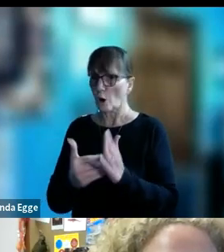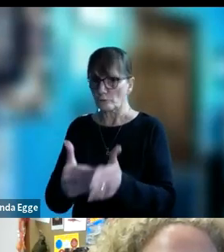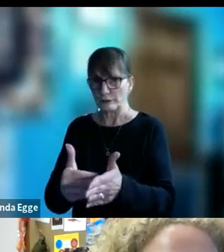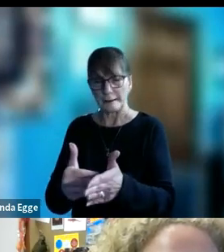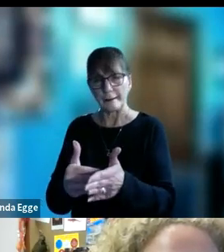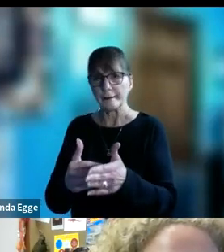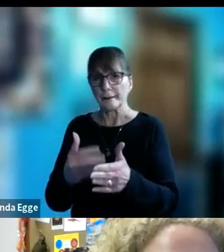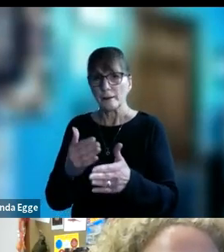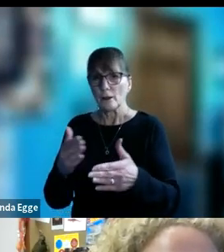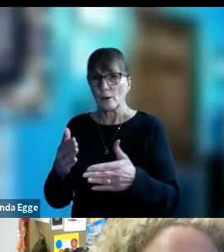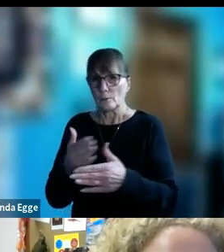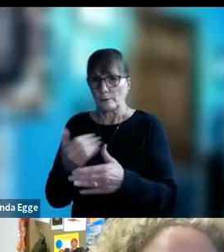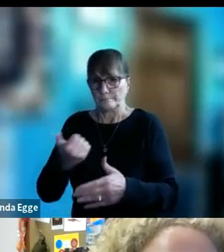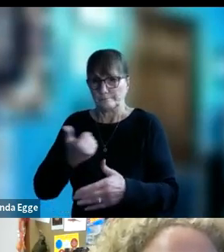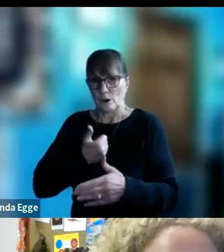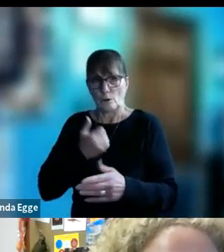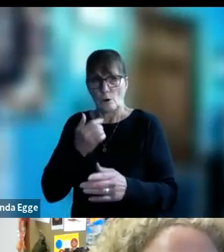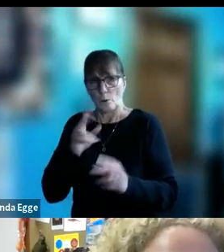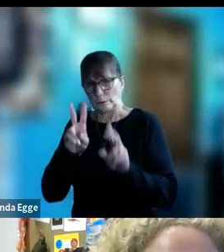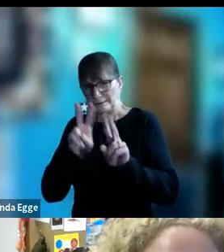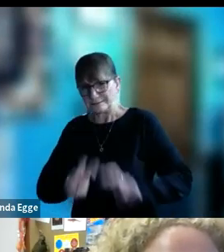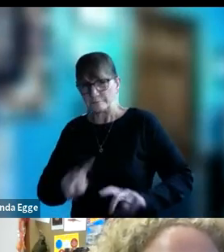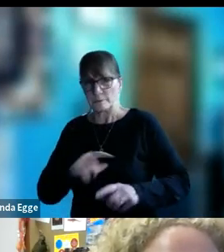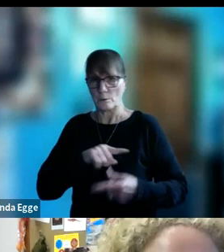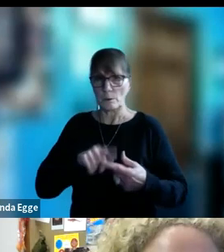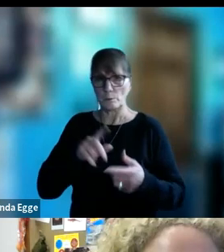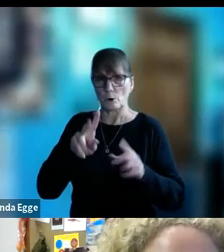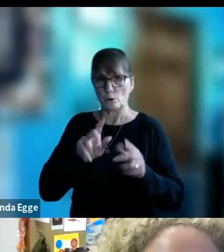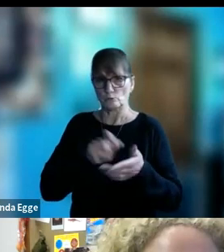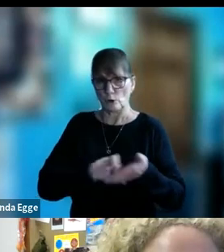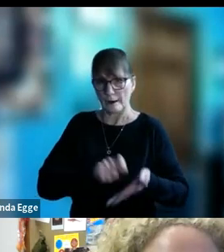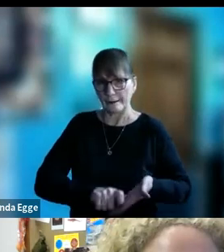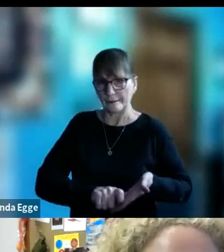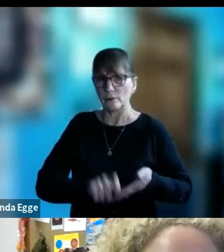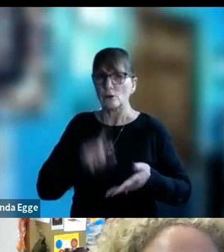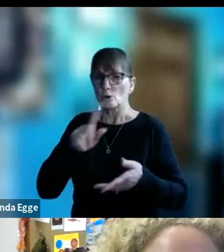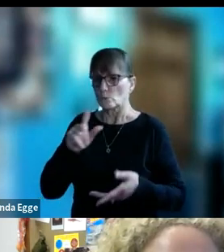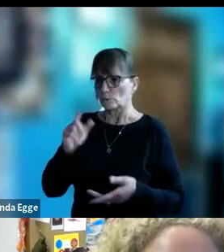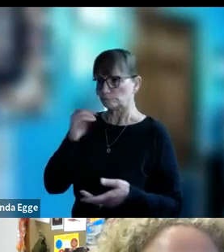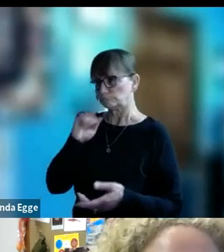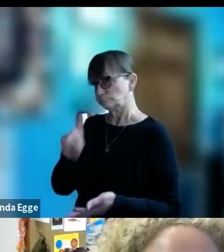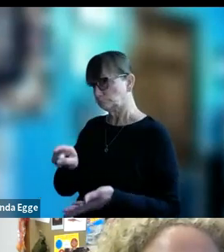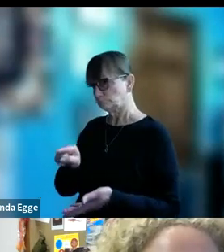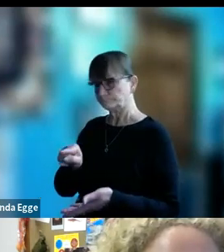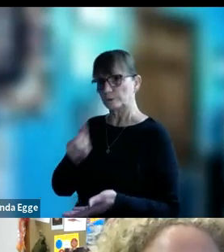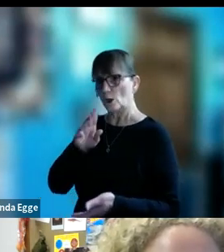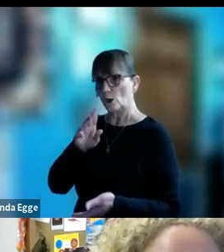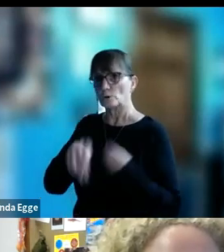dentro de nuestras propias evaluaciones cuando las redactamos, nosotros decimos esto: "Podemos notar..." Hablamos de que han tenido esta larga historia